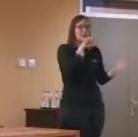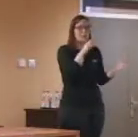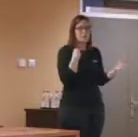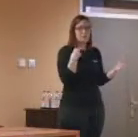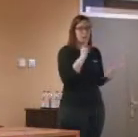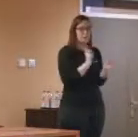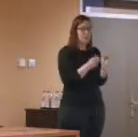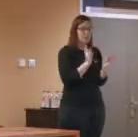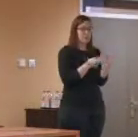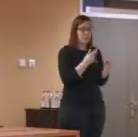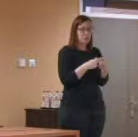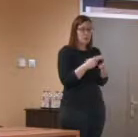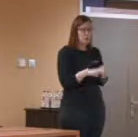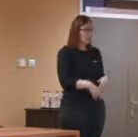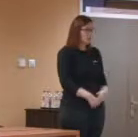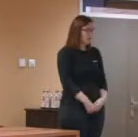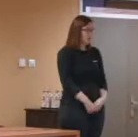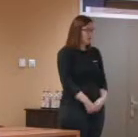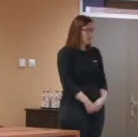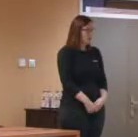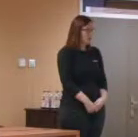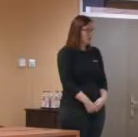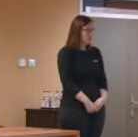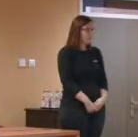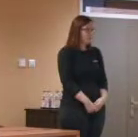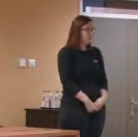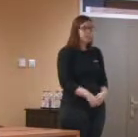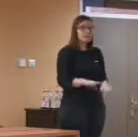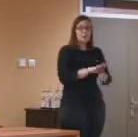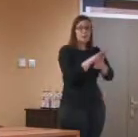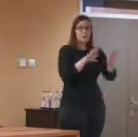Después una última palabra aquí y paramos.